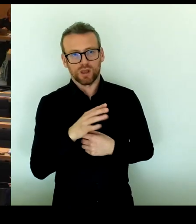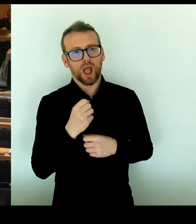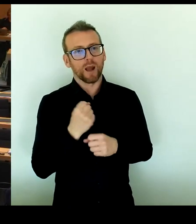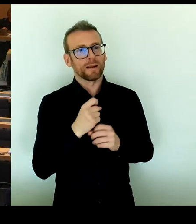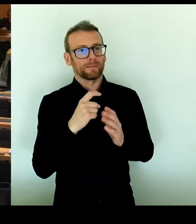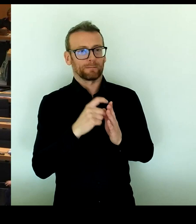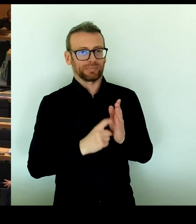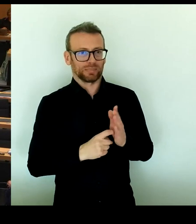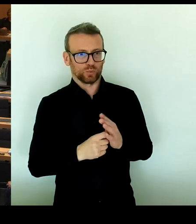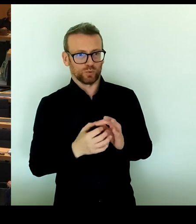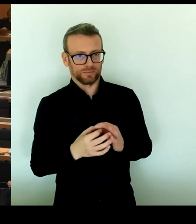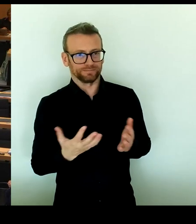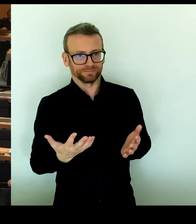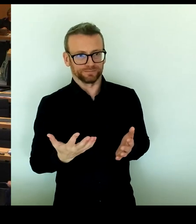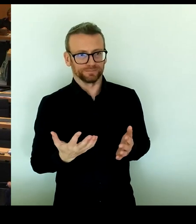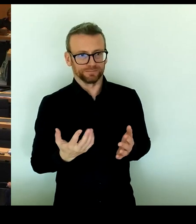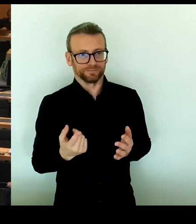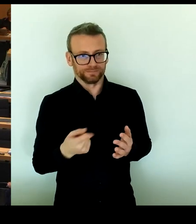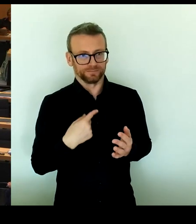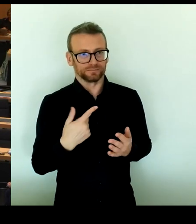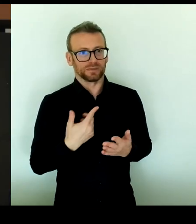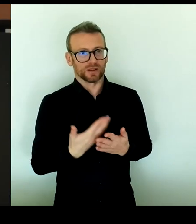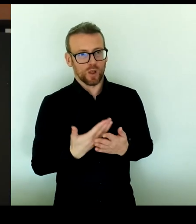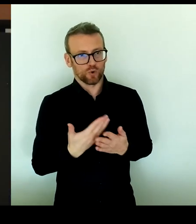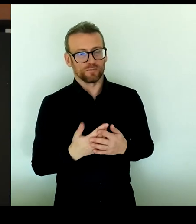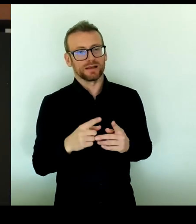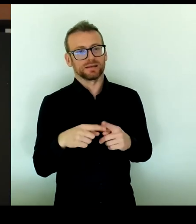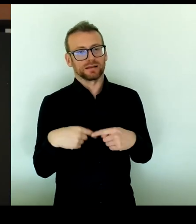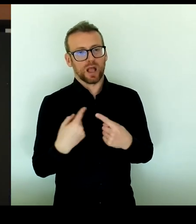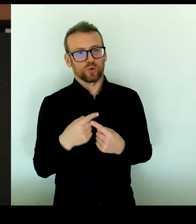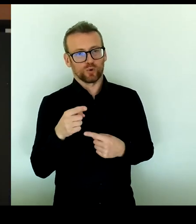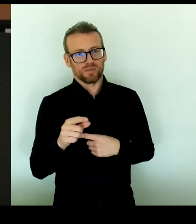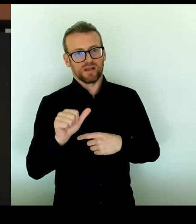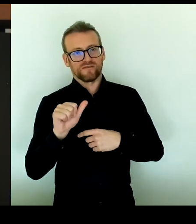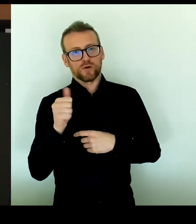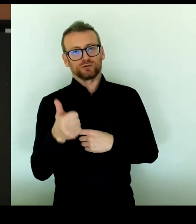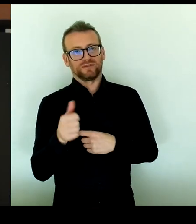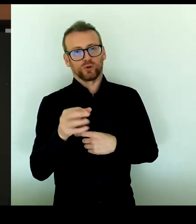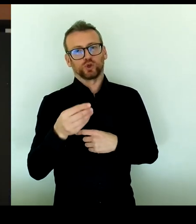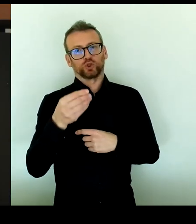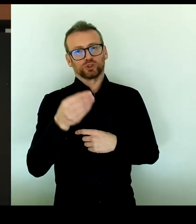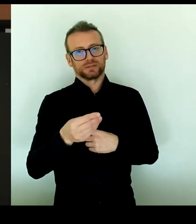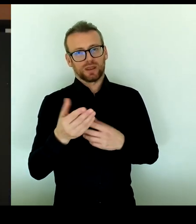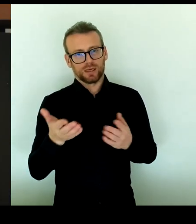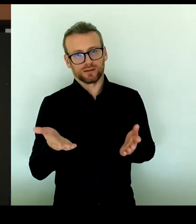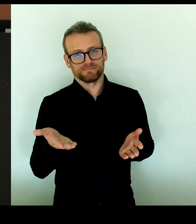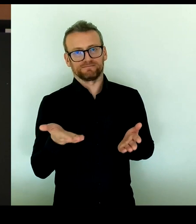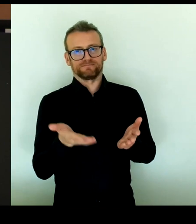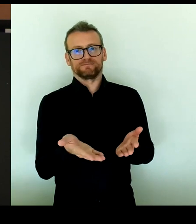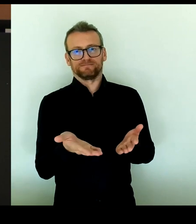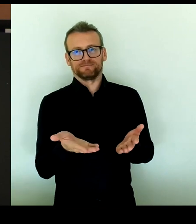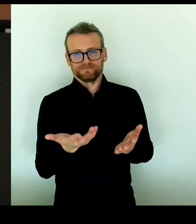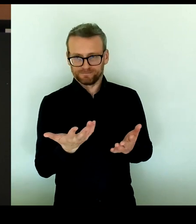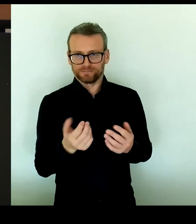für eine solche funktionierende Kooperation sind klare und verbindliche Verabredungen zu Formaten der Zusammenarbeit und